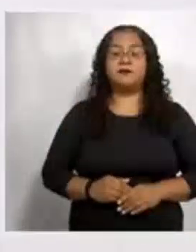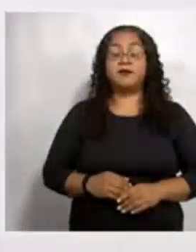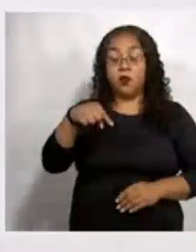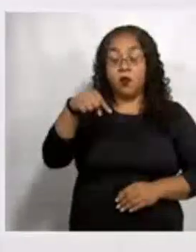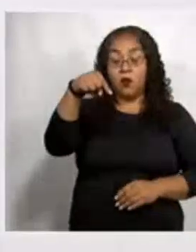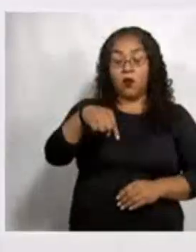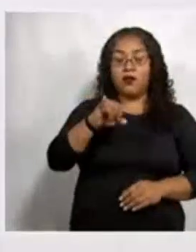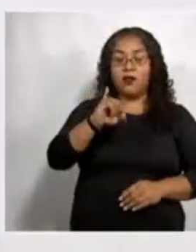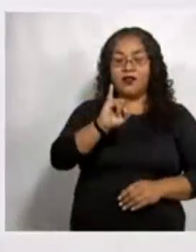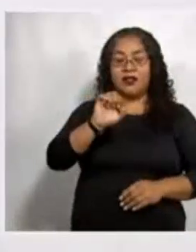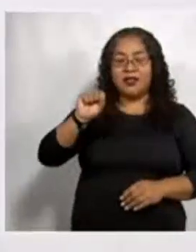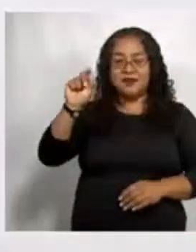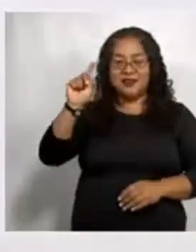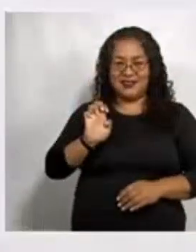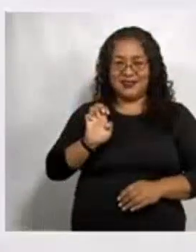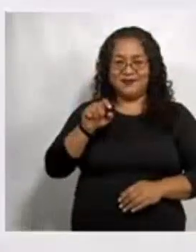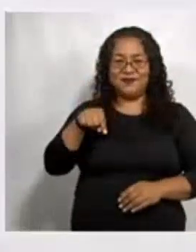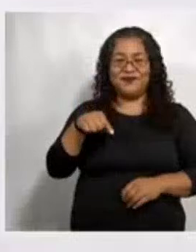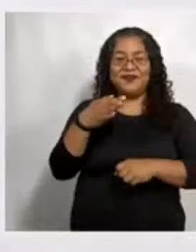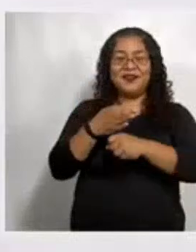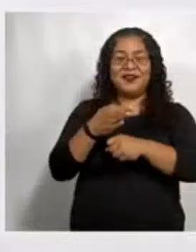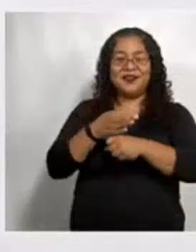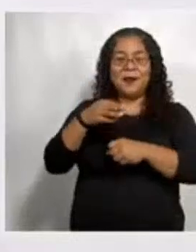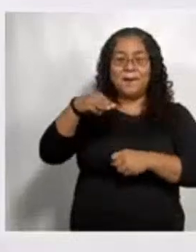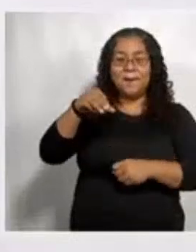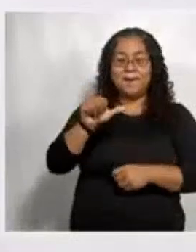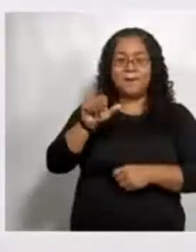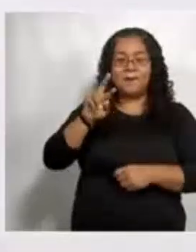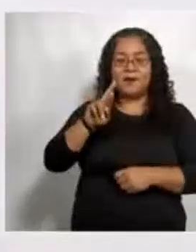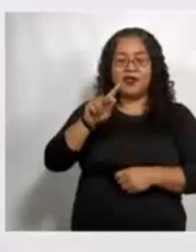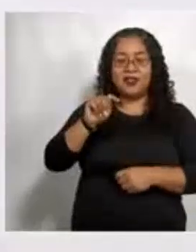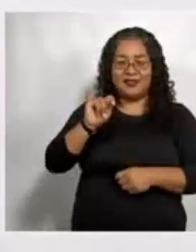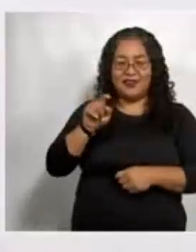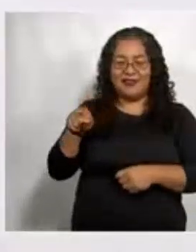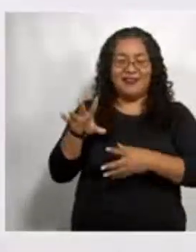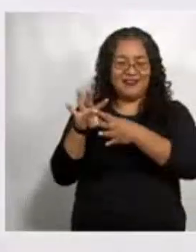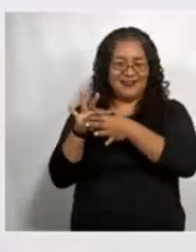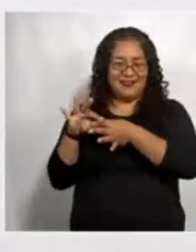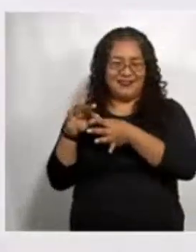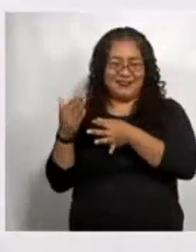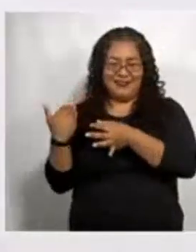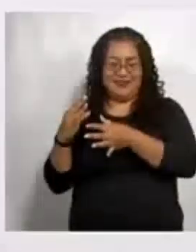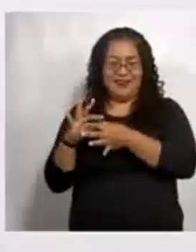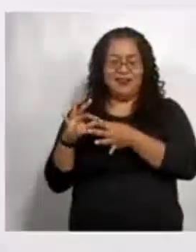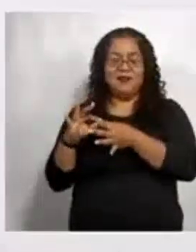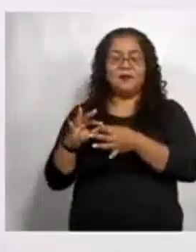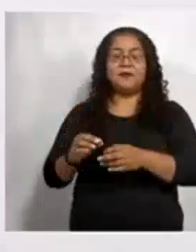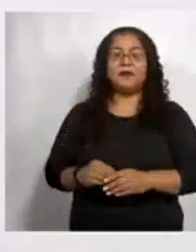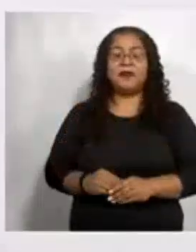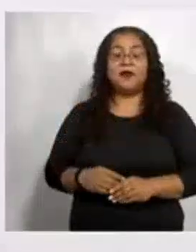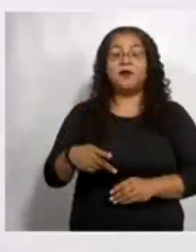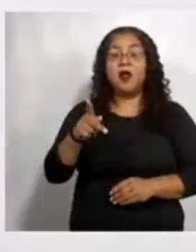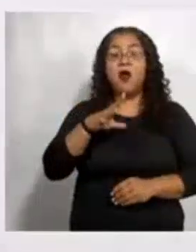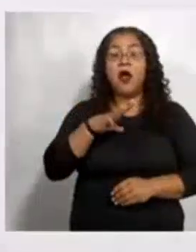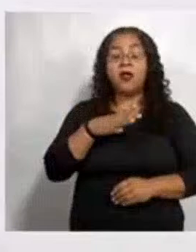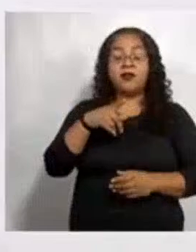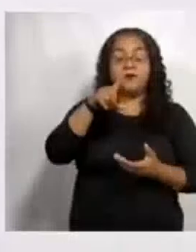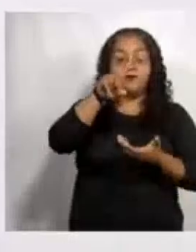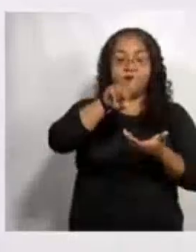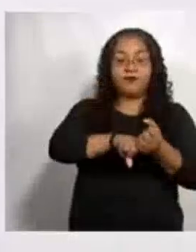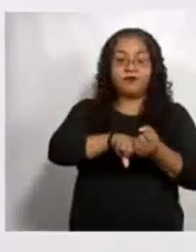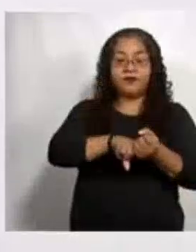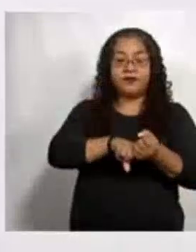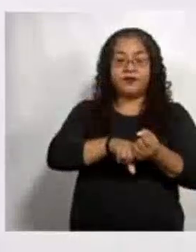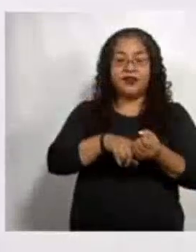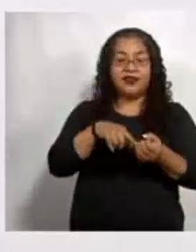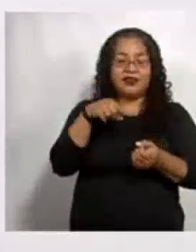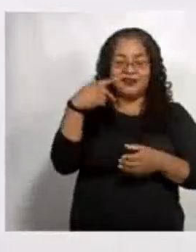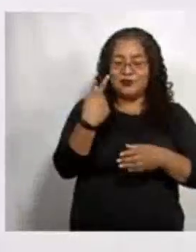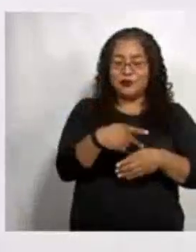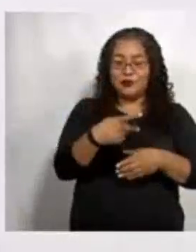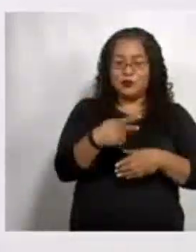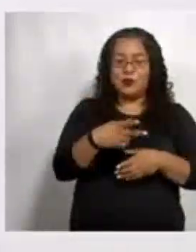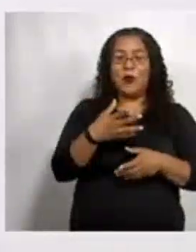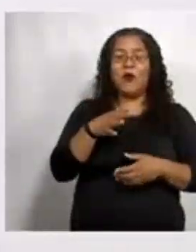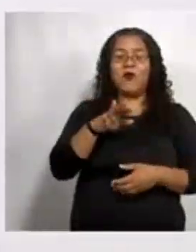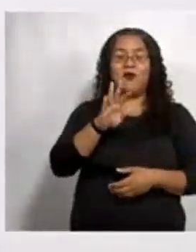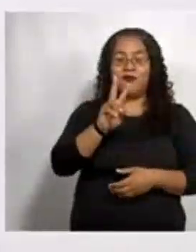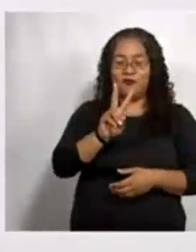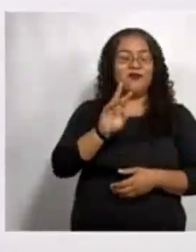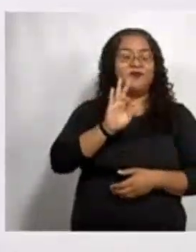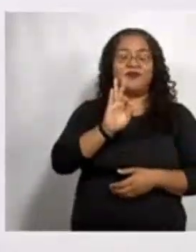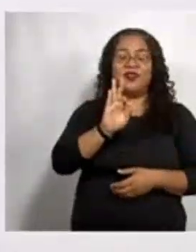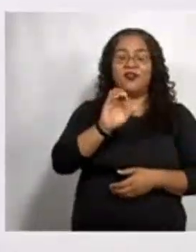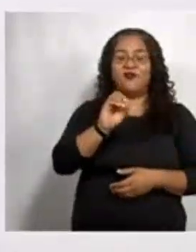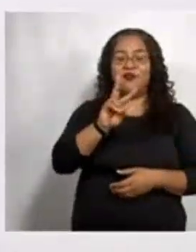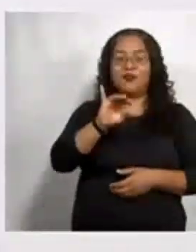dijo muy rápido Martí, pero en el fobiste que es el crédito que los trabajadores de los gobiernos